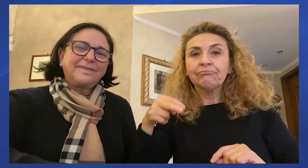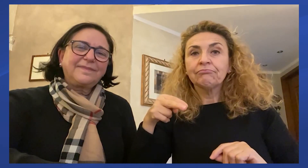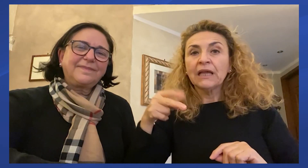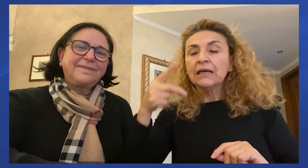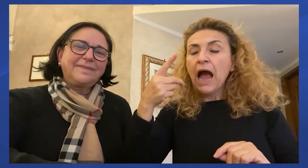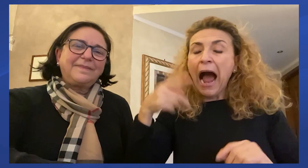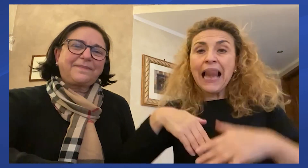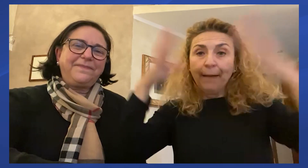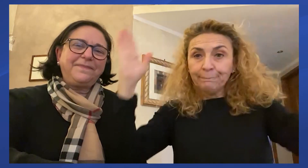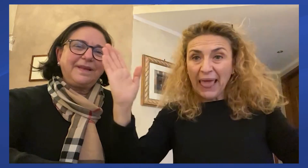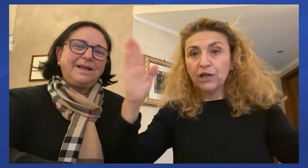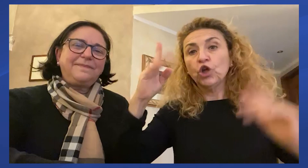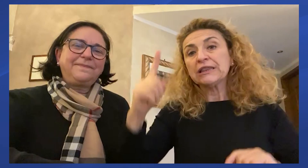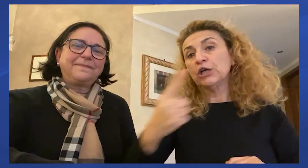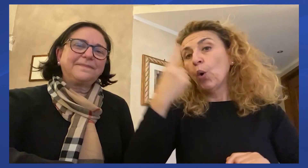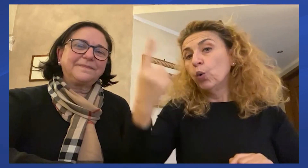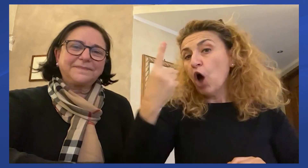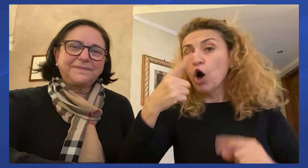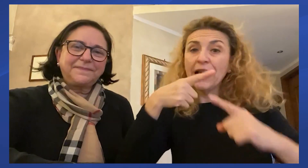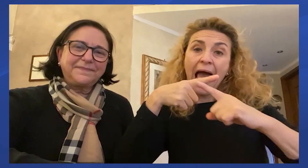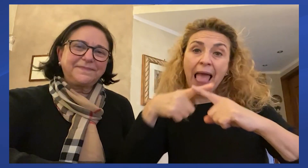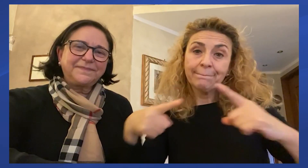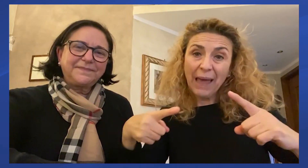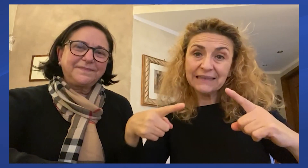che sarà all’aperto e durerà un’ora e mezza